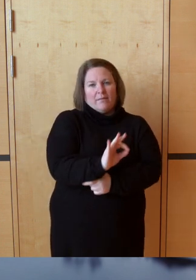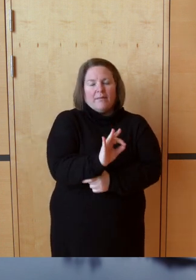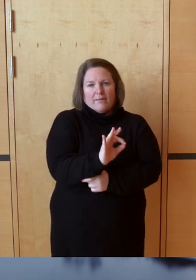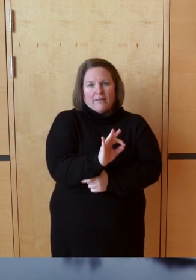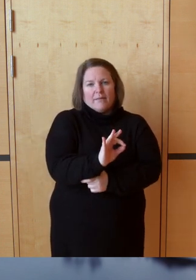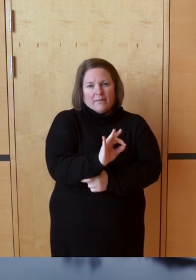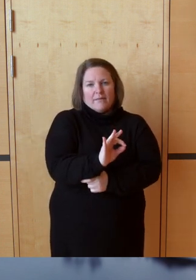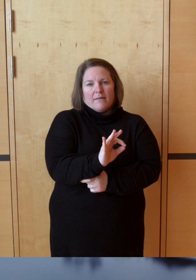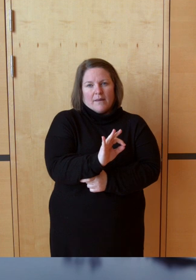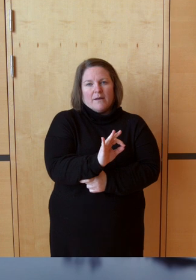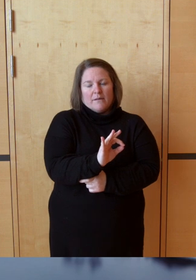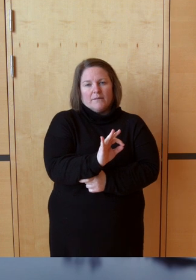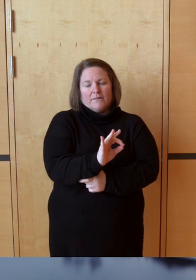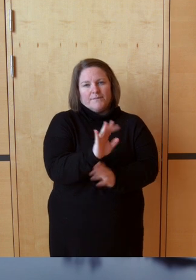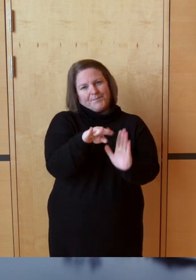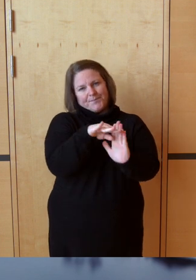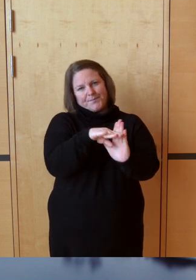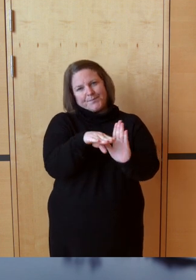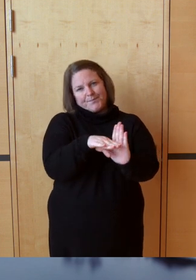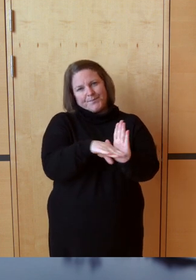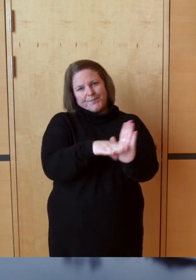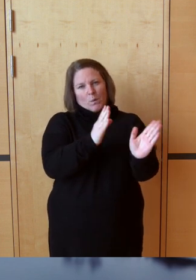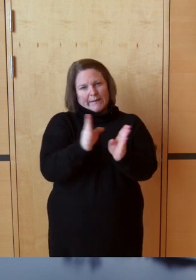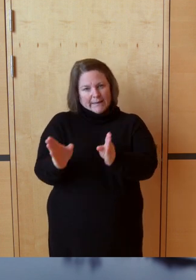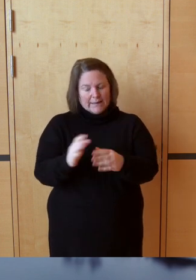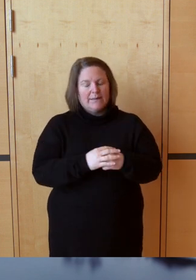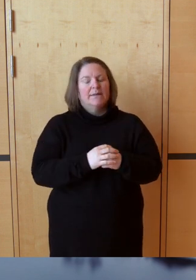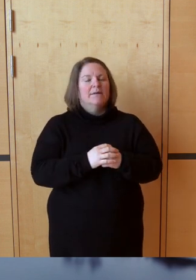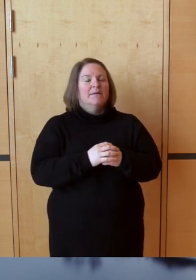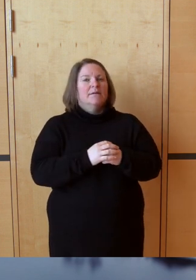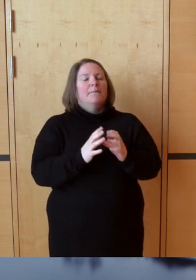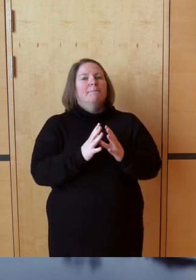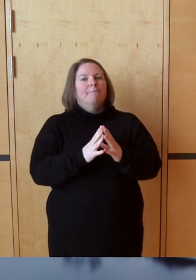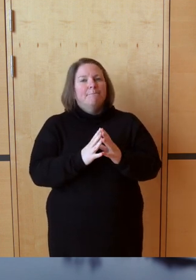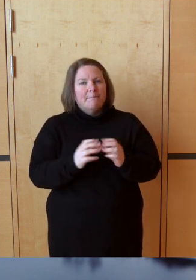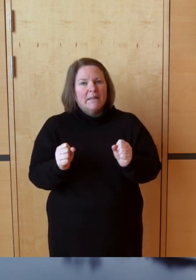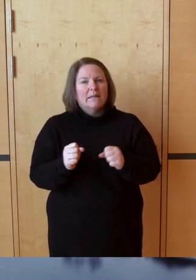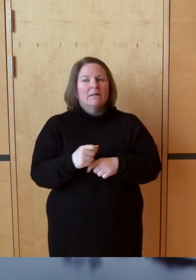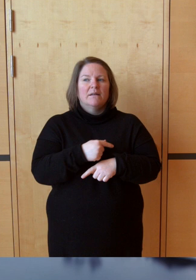Punkten när det kommer till ordningsföreskrifterna men kanske snarare för att uppnå